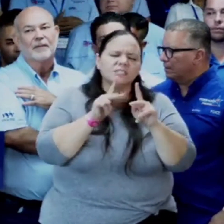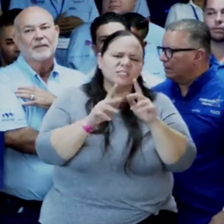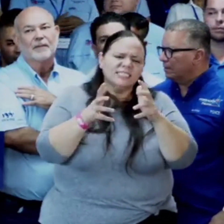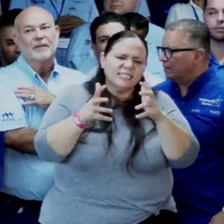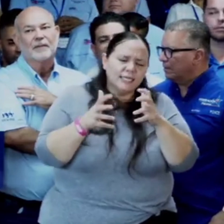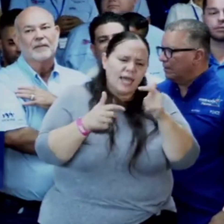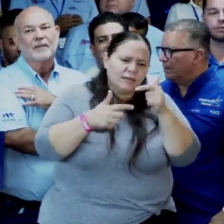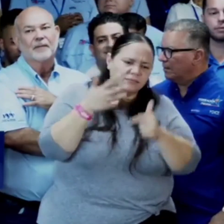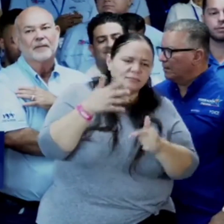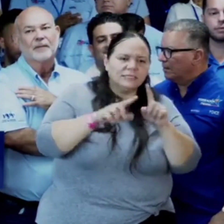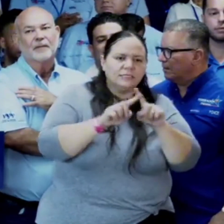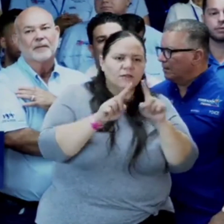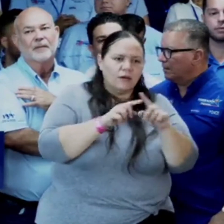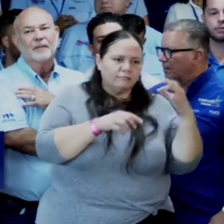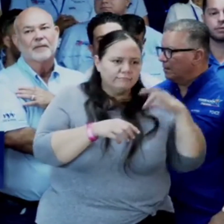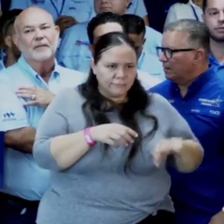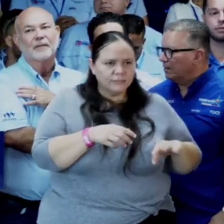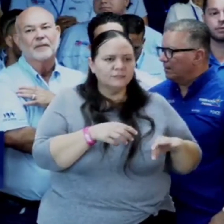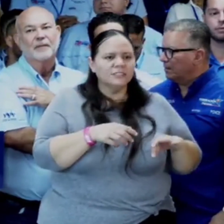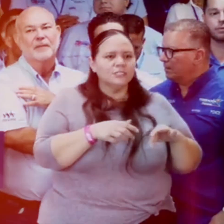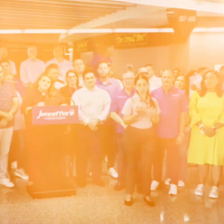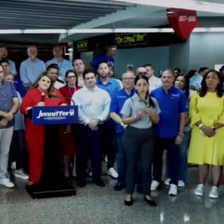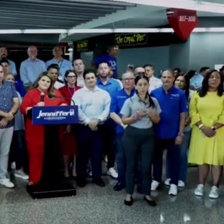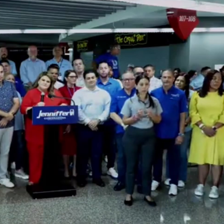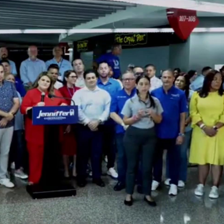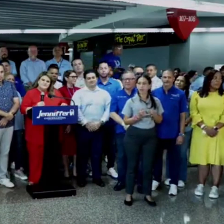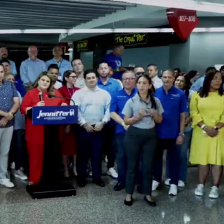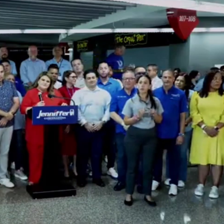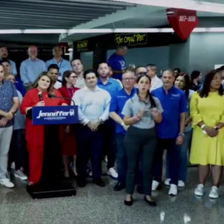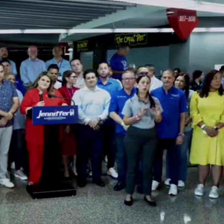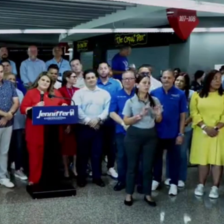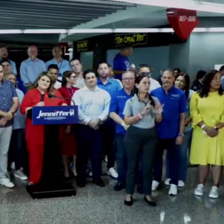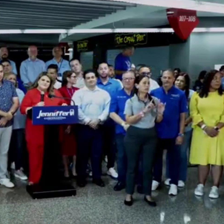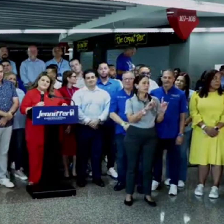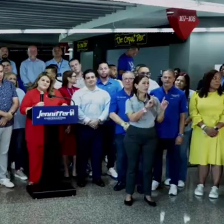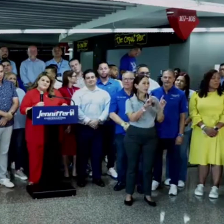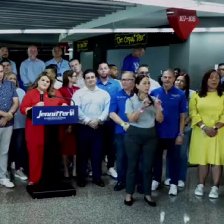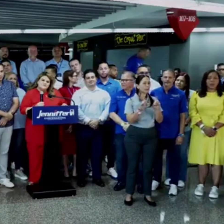de veterano a que lo piensen dos veces en esta elección le preocupa a un posible en